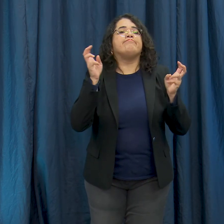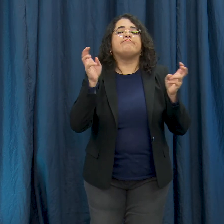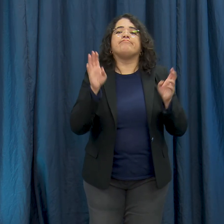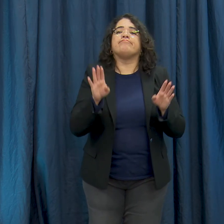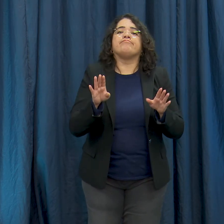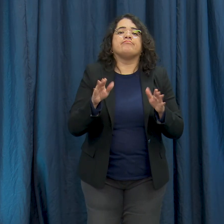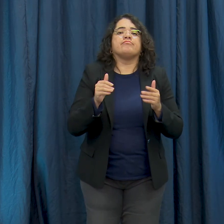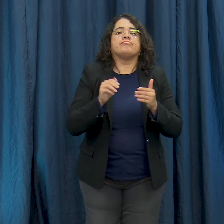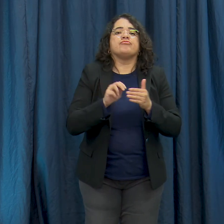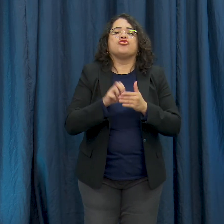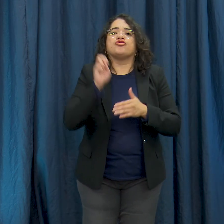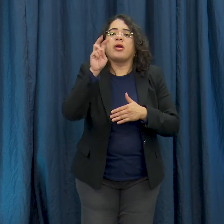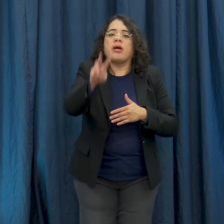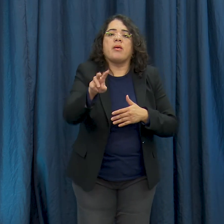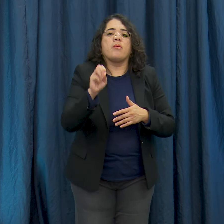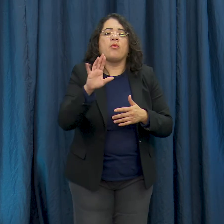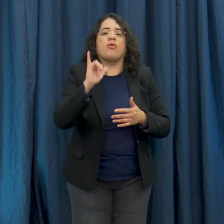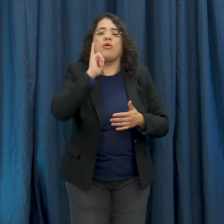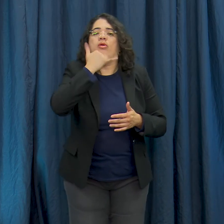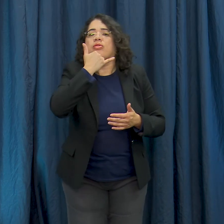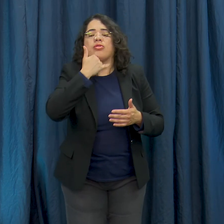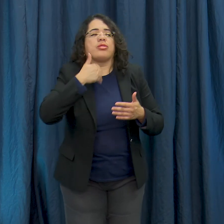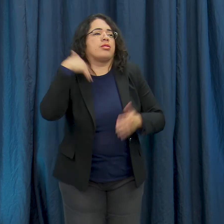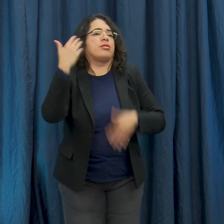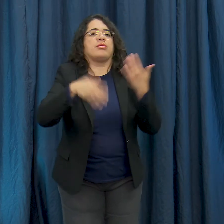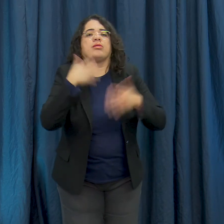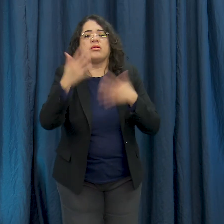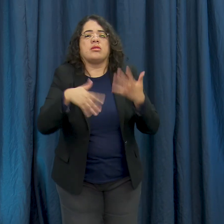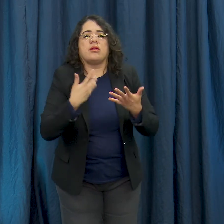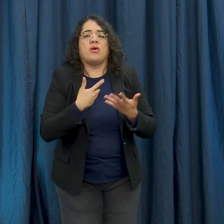meant a nose asegurarnos de seguir teniendo la capacidad que necesitamos en